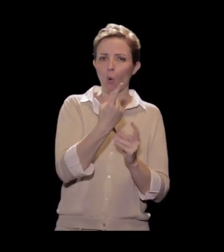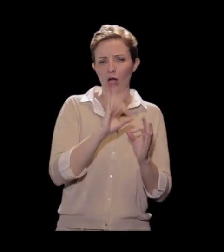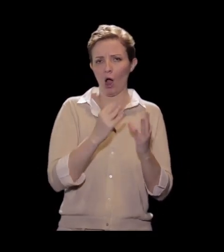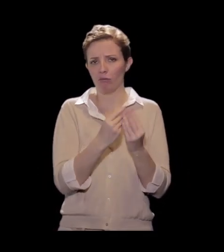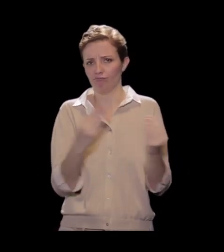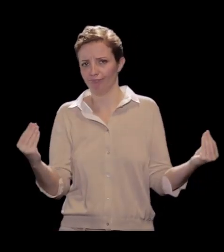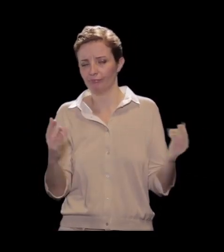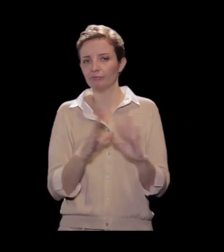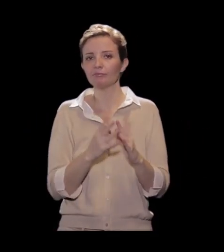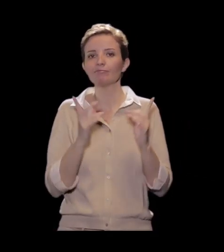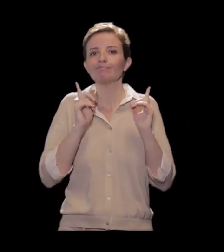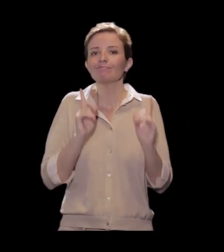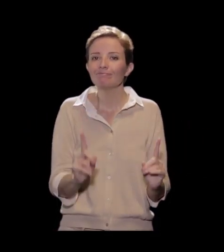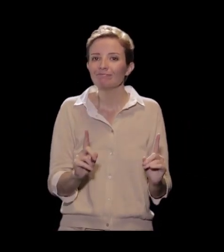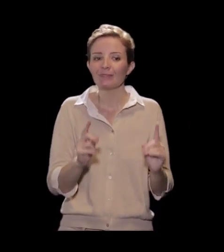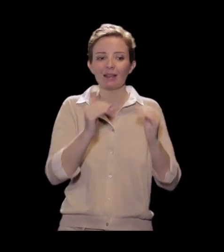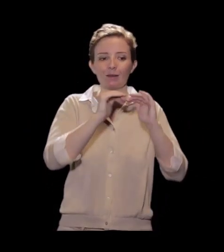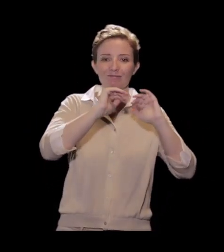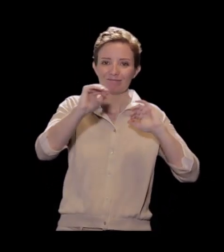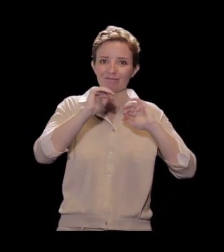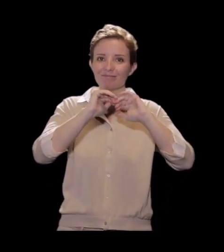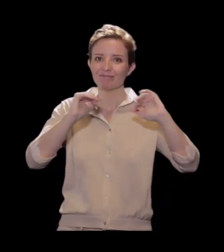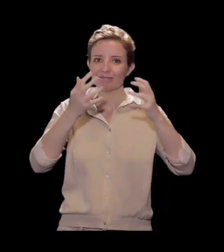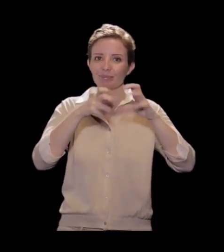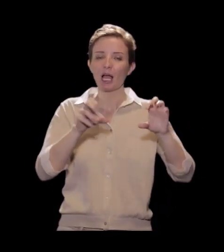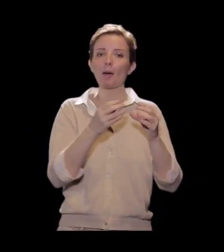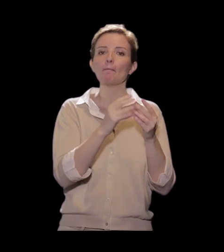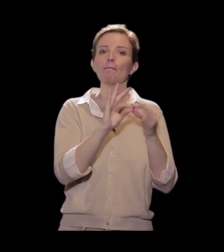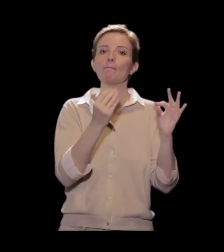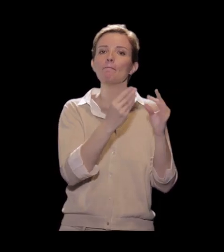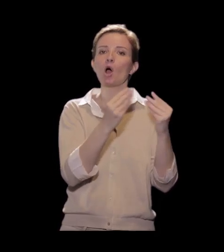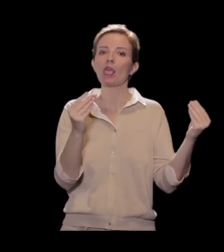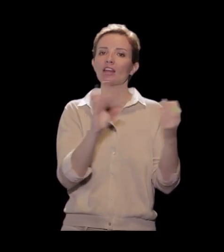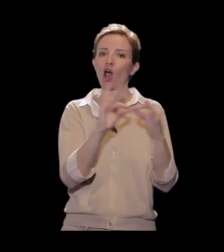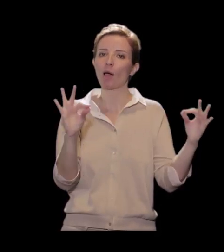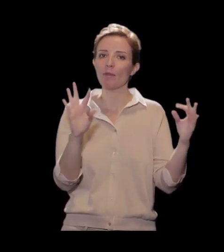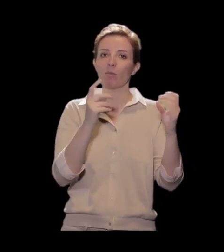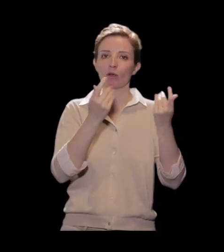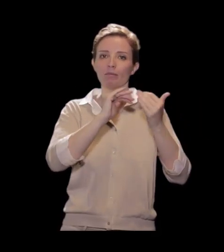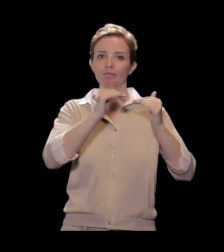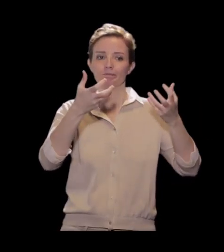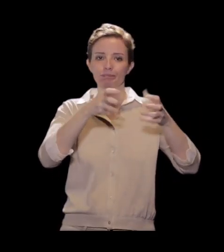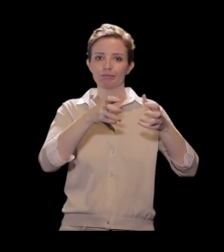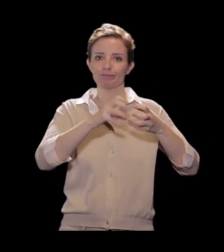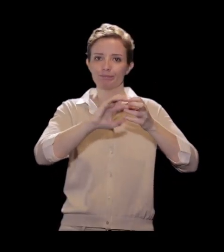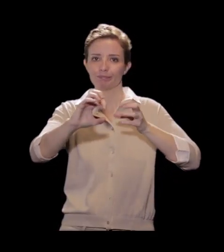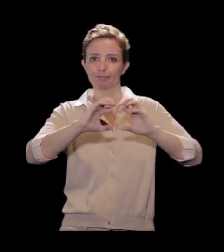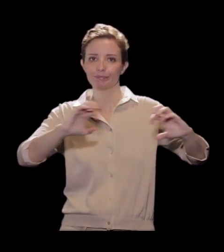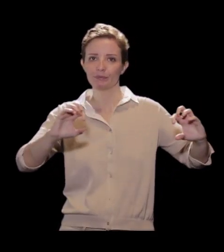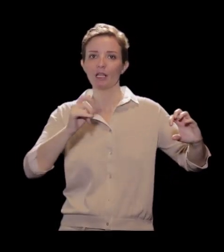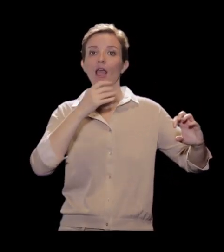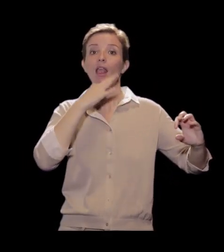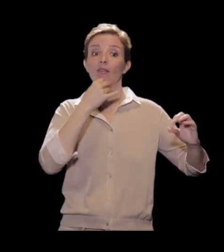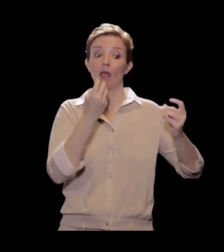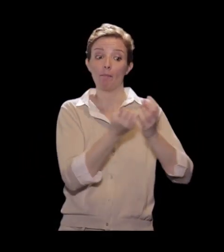andando a scomporre il polinomio in prodotti caratterizzati da polinomi di primo o di secondo grado.